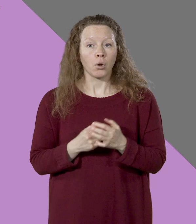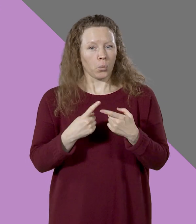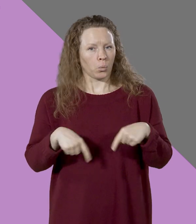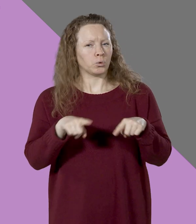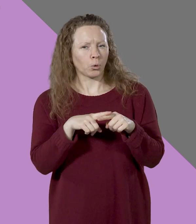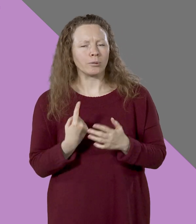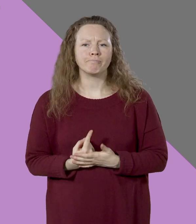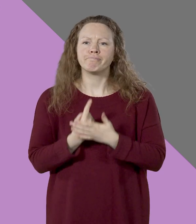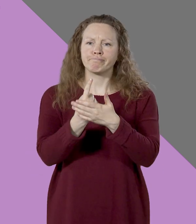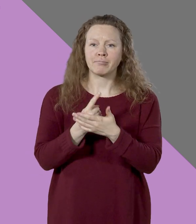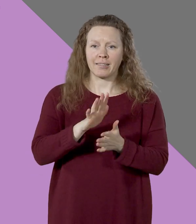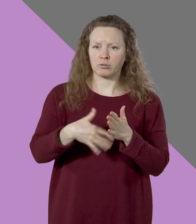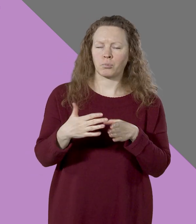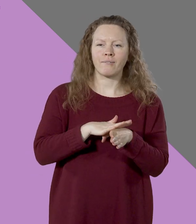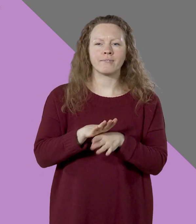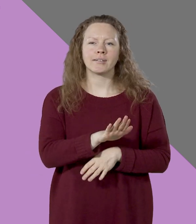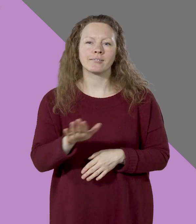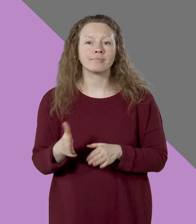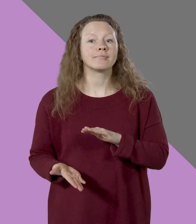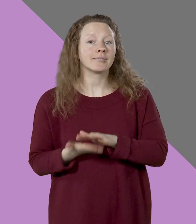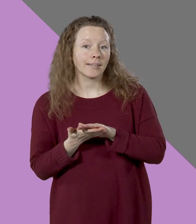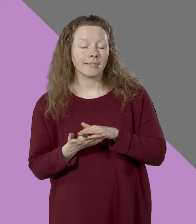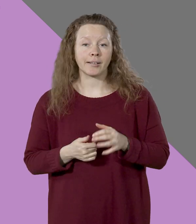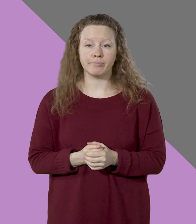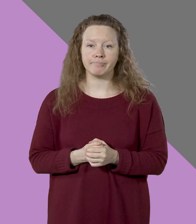Utskottet fäster speciell uppmärksamhet vid teckenspråksanvändarnas ställning.